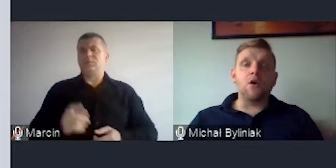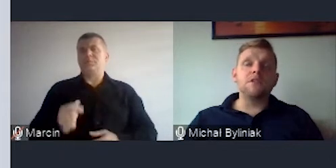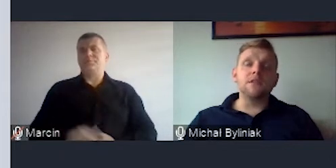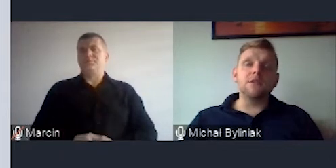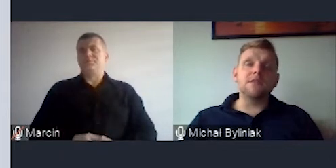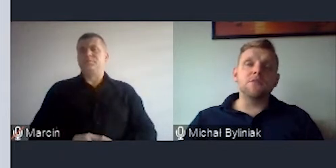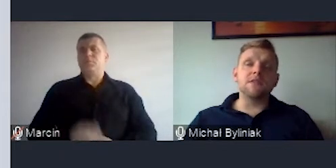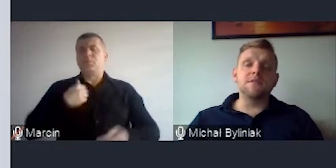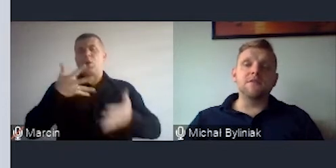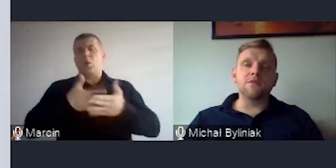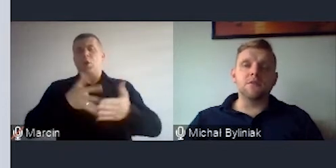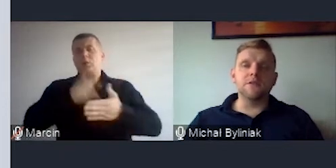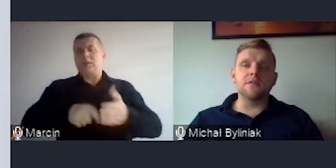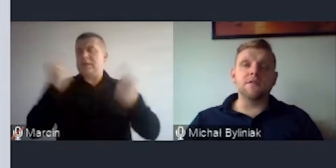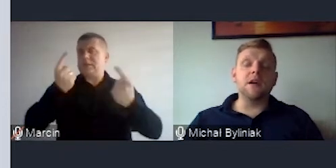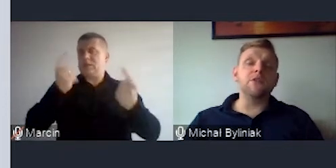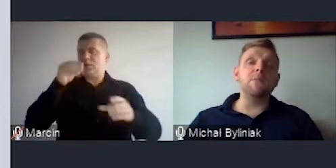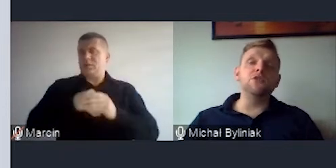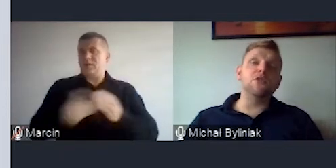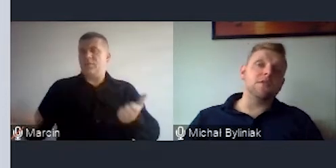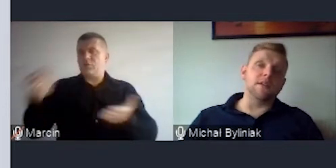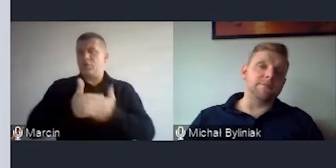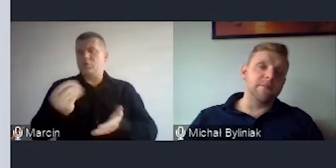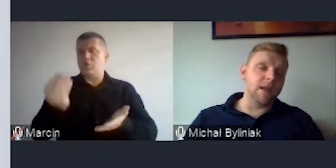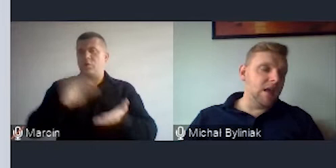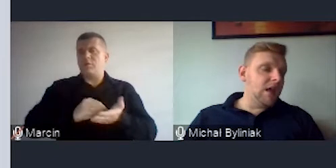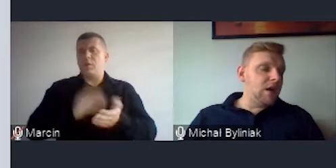z oceną tej sytuacji we wniosku o dofinansowanie, a później monitorowanie.